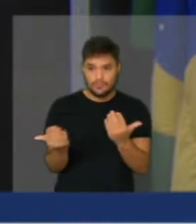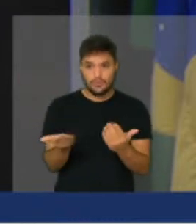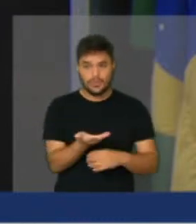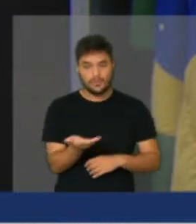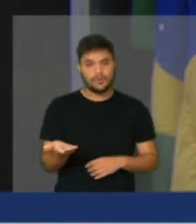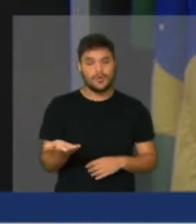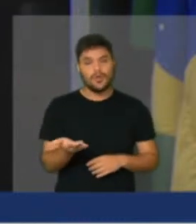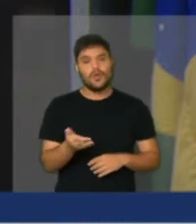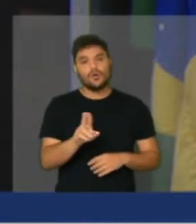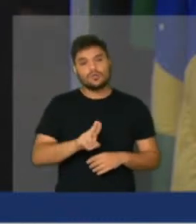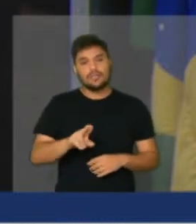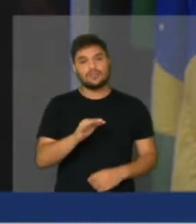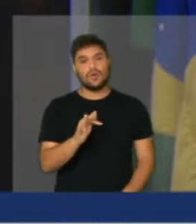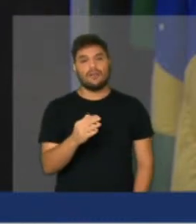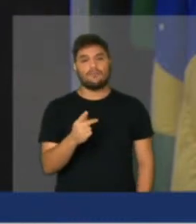CRITÉRIO DO FPM E AQUI TEM AS